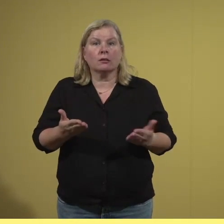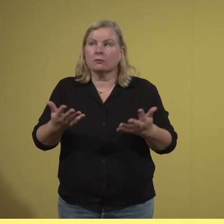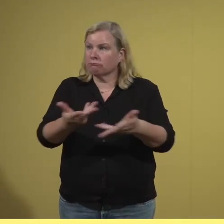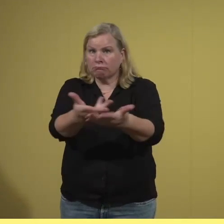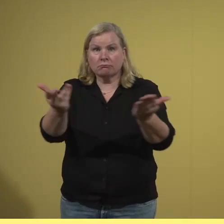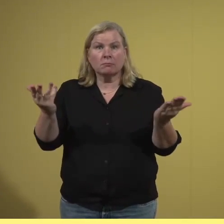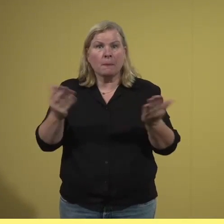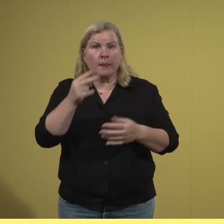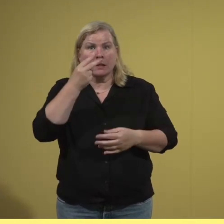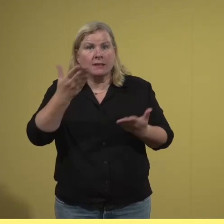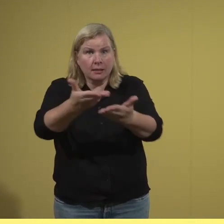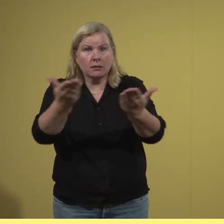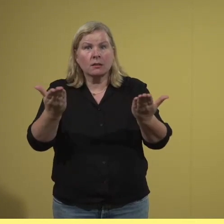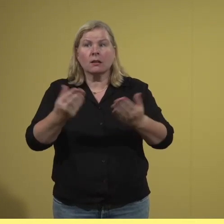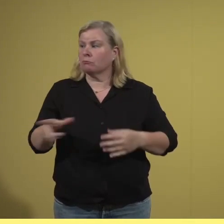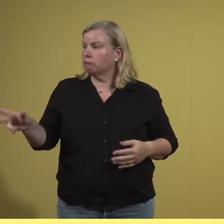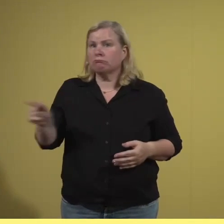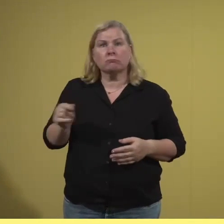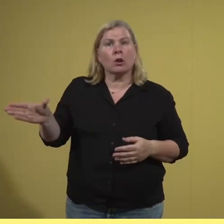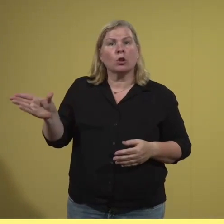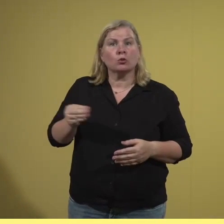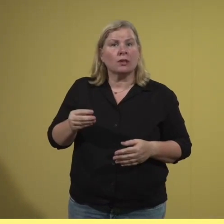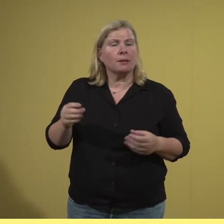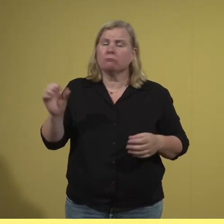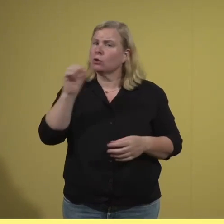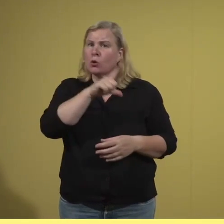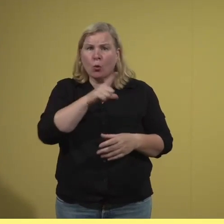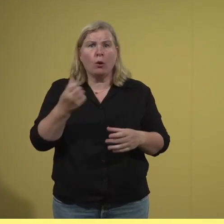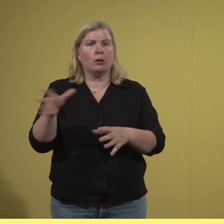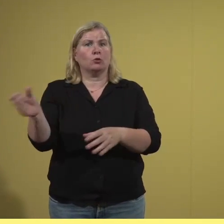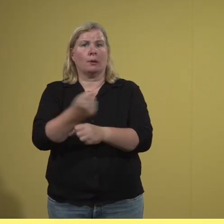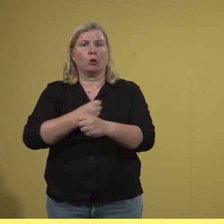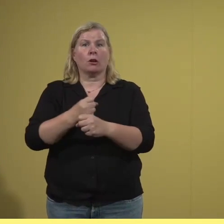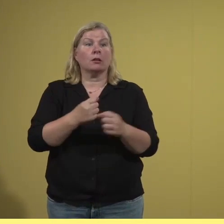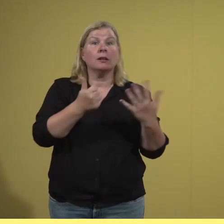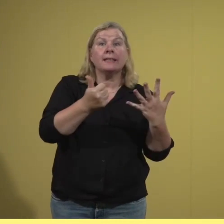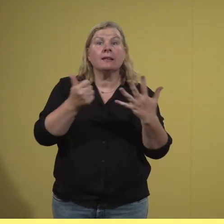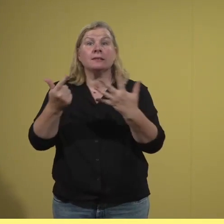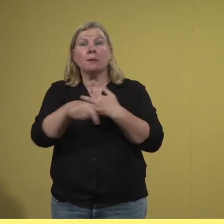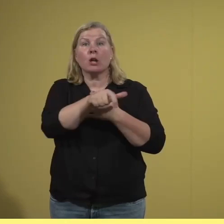Ihr seht ja, das ist total cool zu zweit, aber auch zu sechst, zu siebt und so in der Küche zu sein.